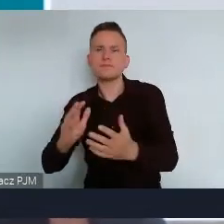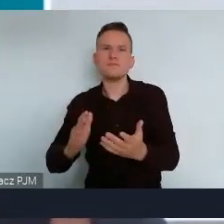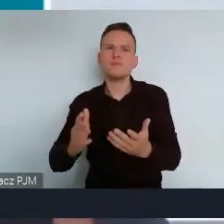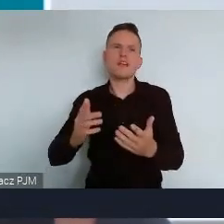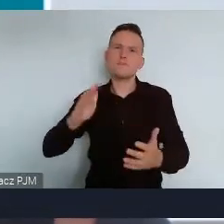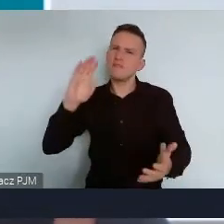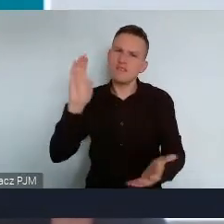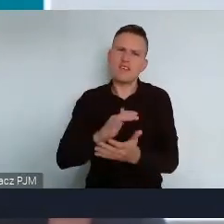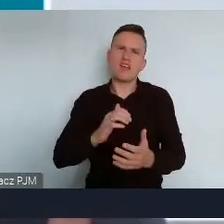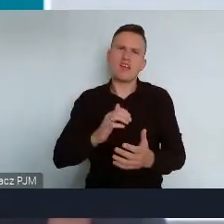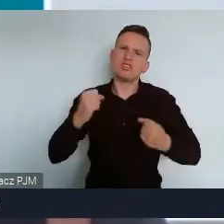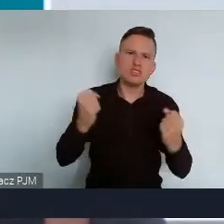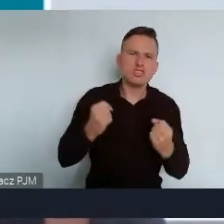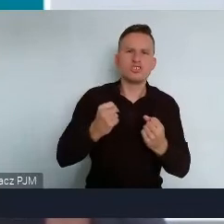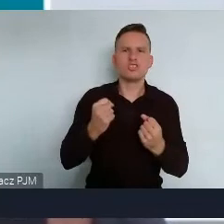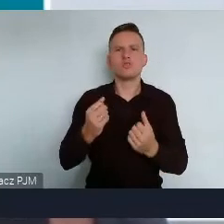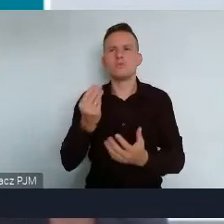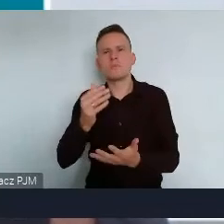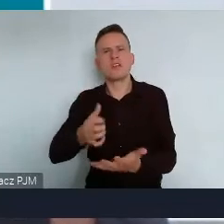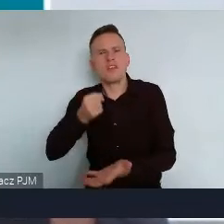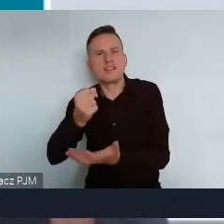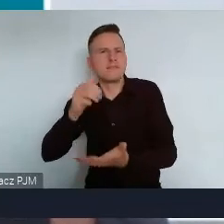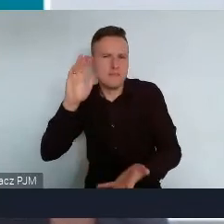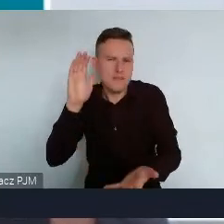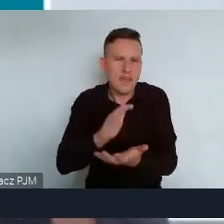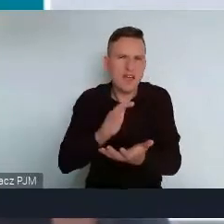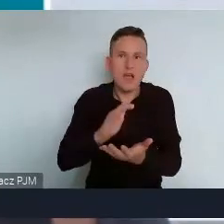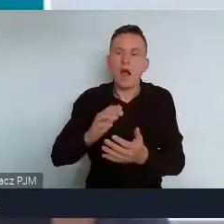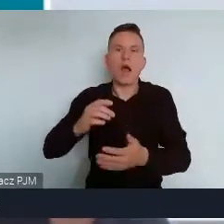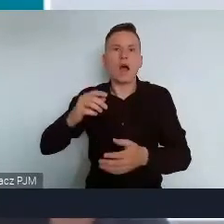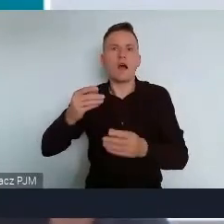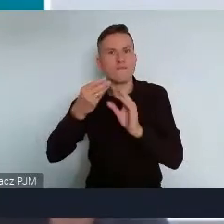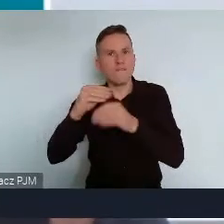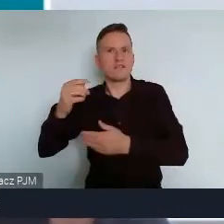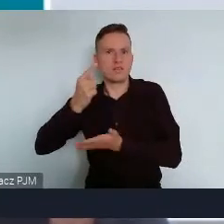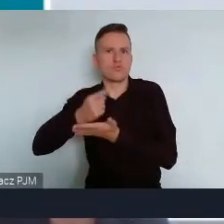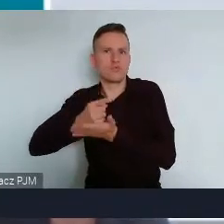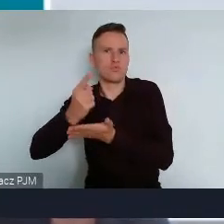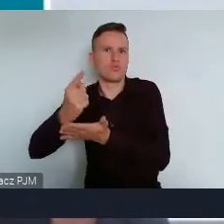uzyskiwać jak największe efekty i to jest największe wyzwanie.